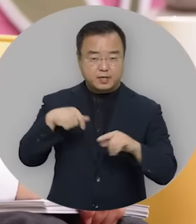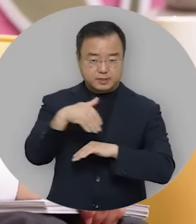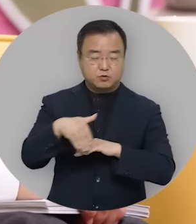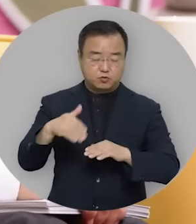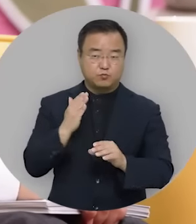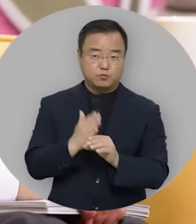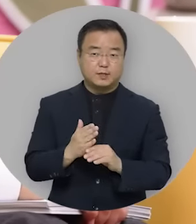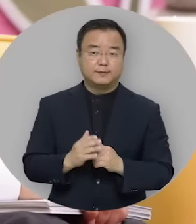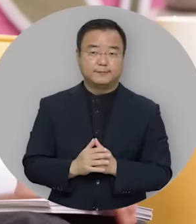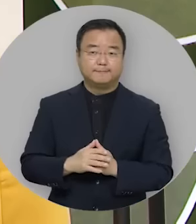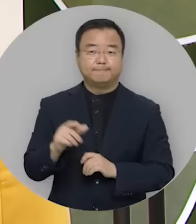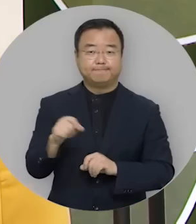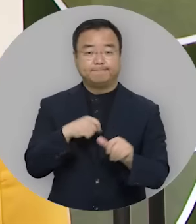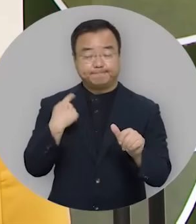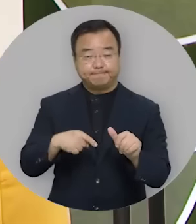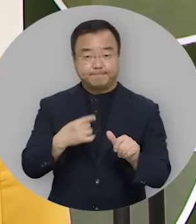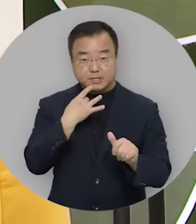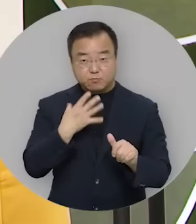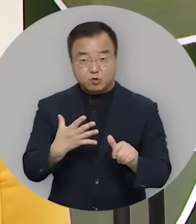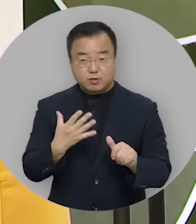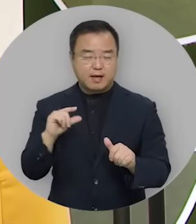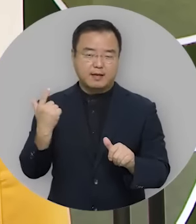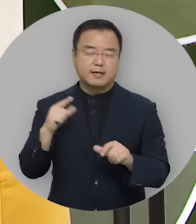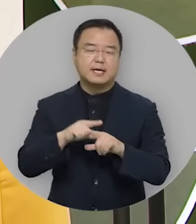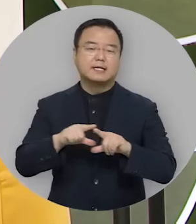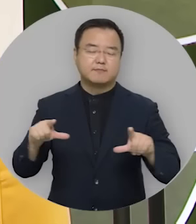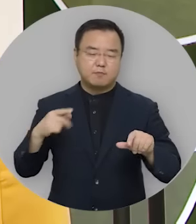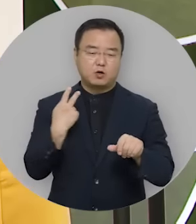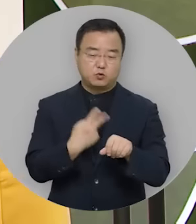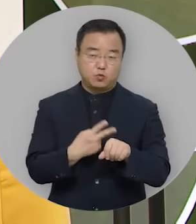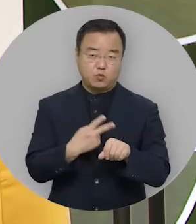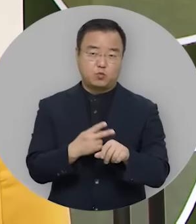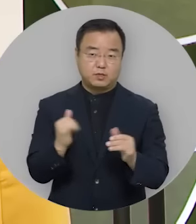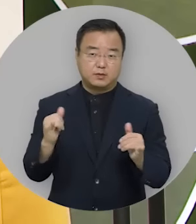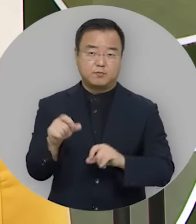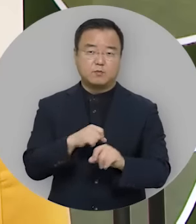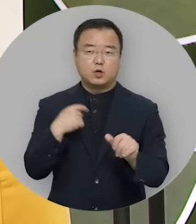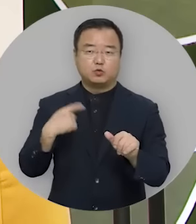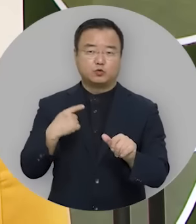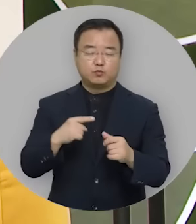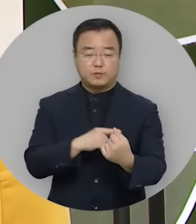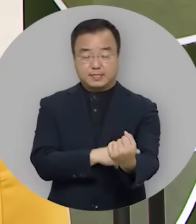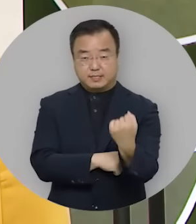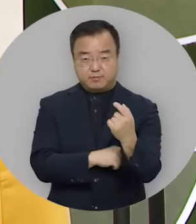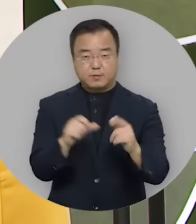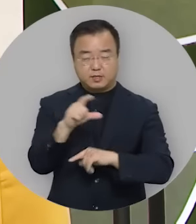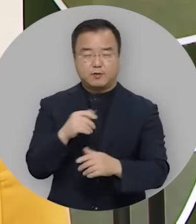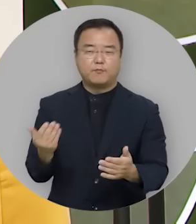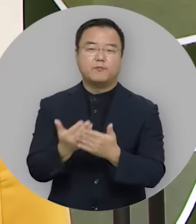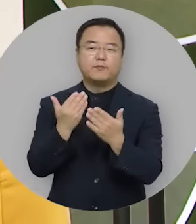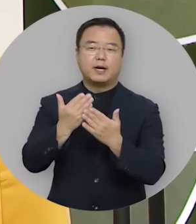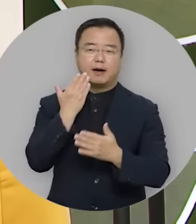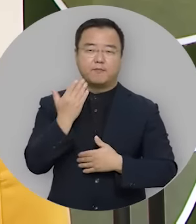하고 있습니다. 그래서 특수교사뿐만 아니라 일반교사들의 특수교육 역량을 높일 수 있도록